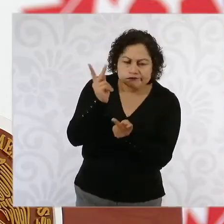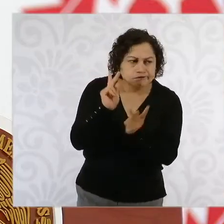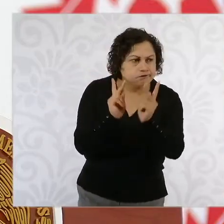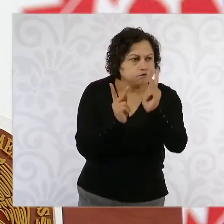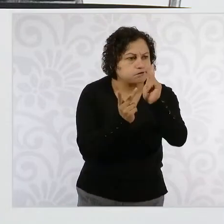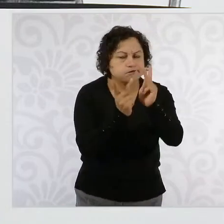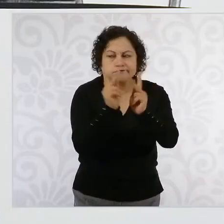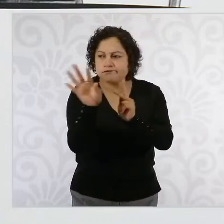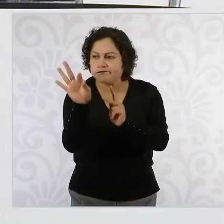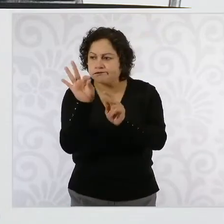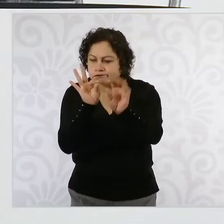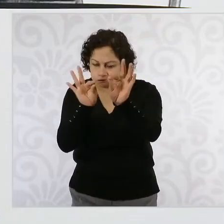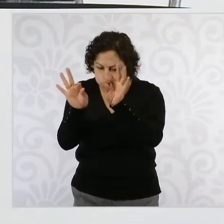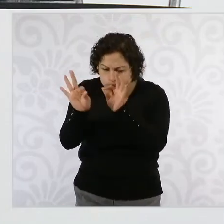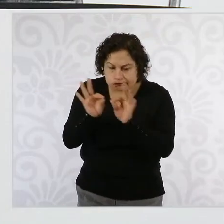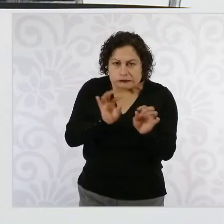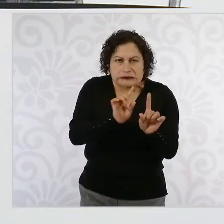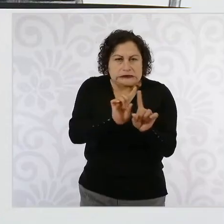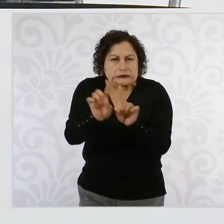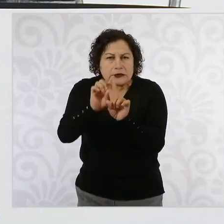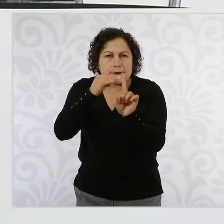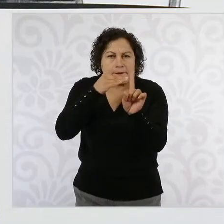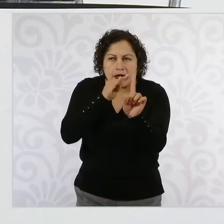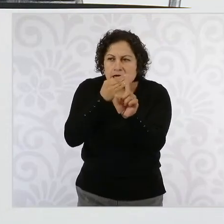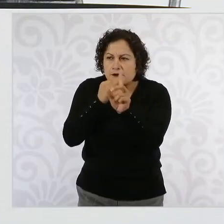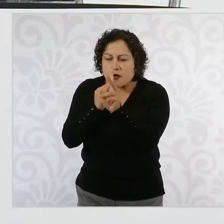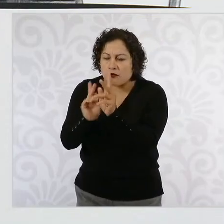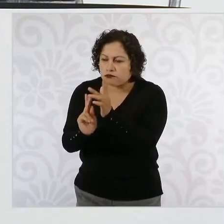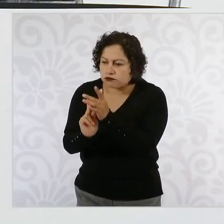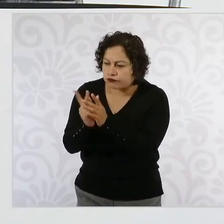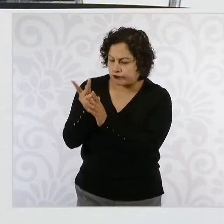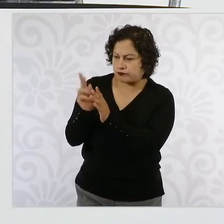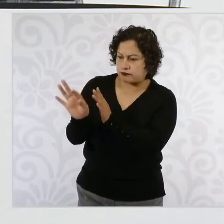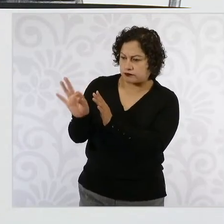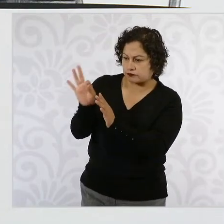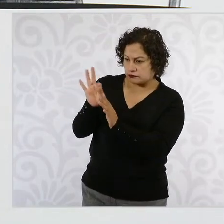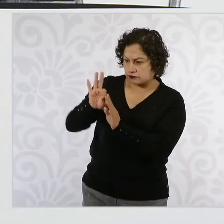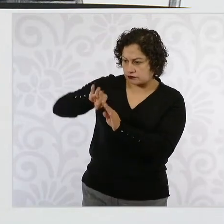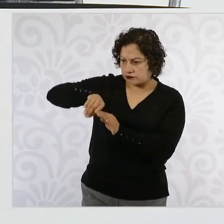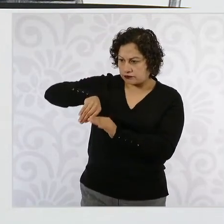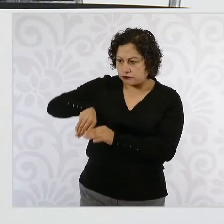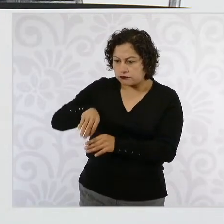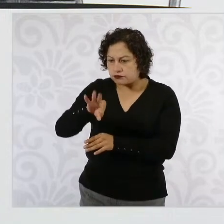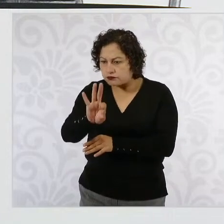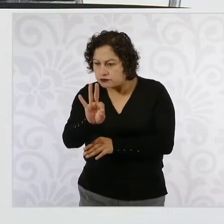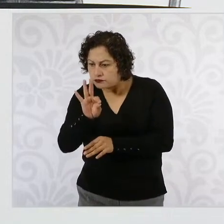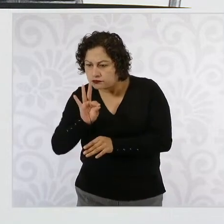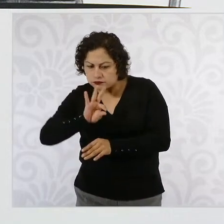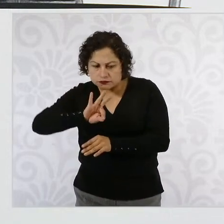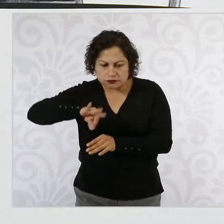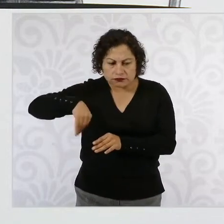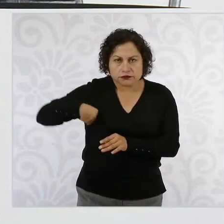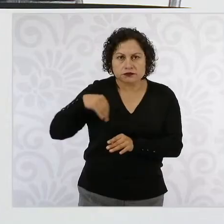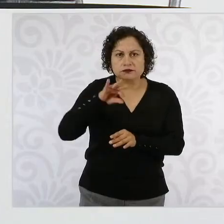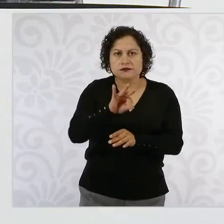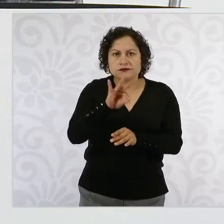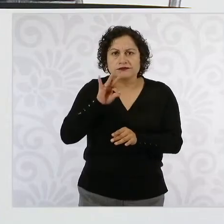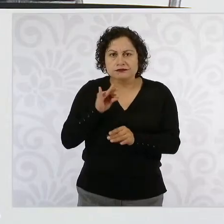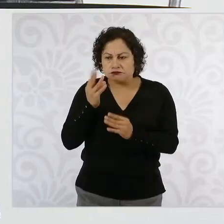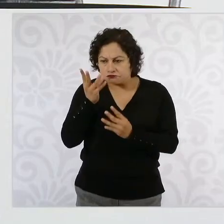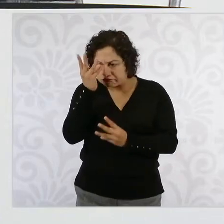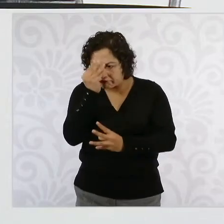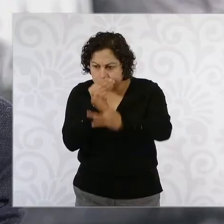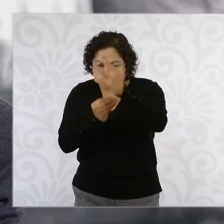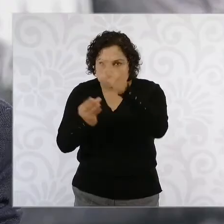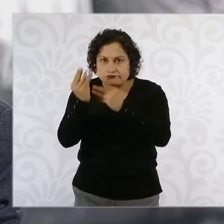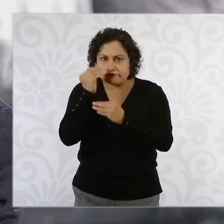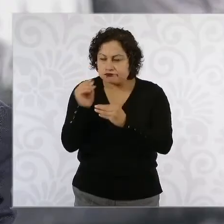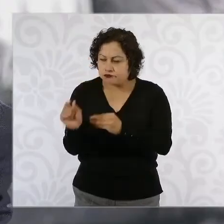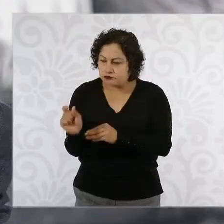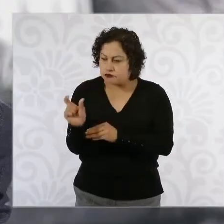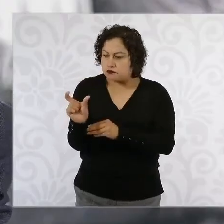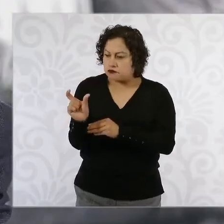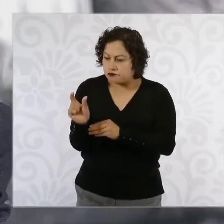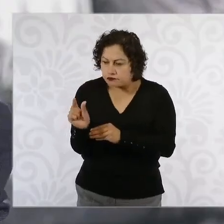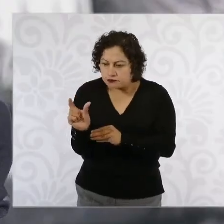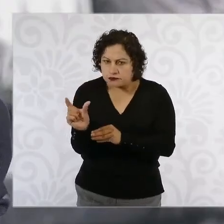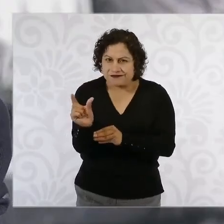granos que iban siendo crecientemente más fijos más grandes evidentemente de una pequeñita planta